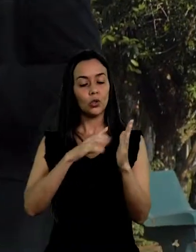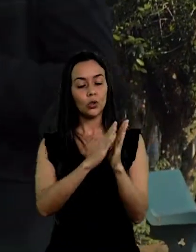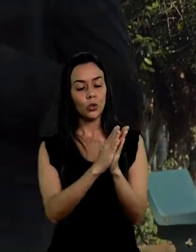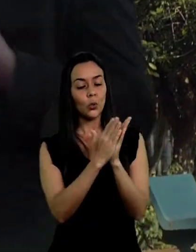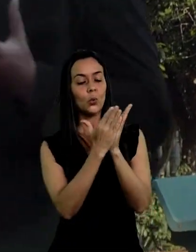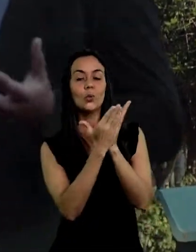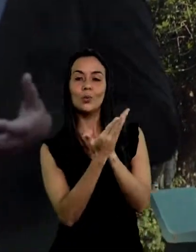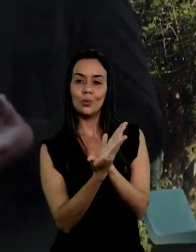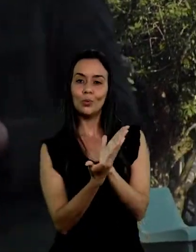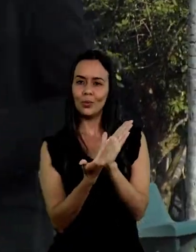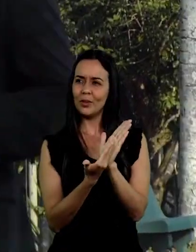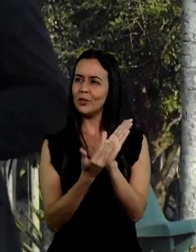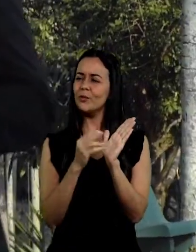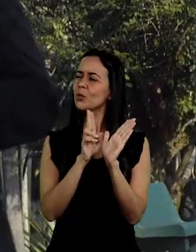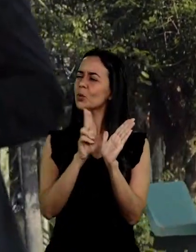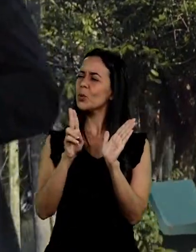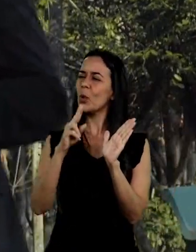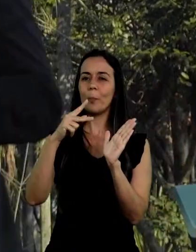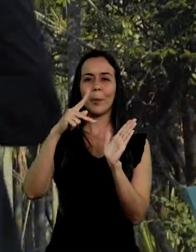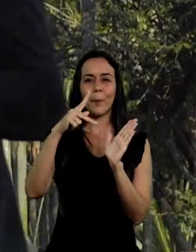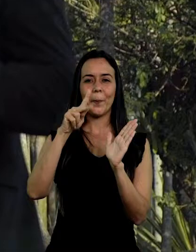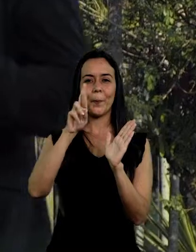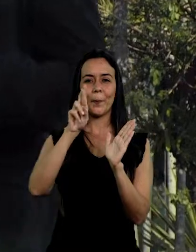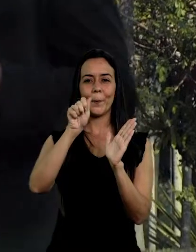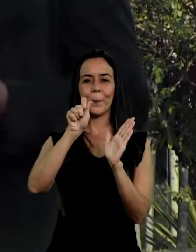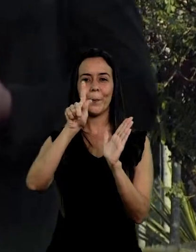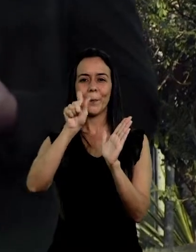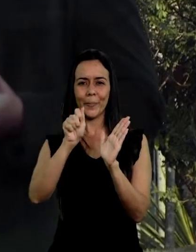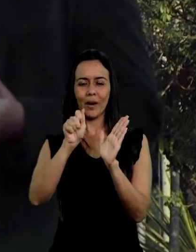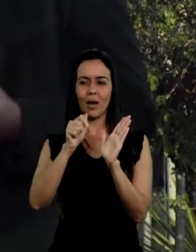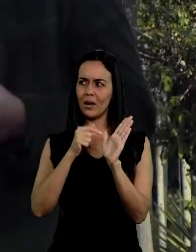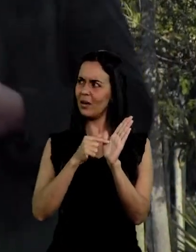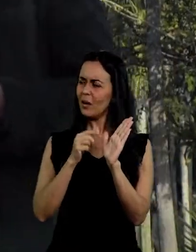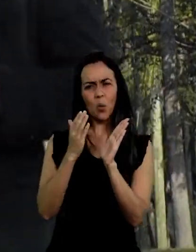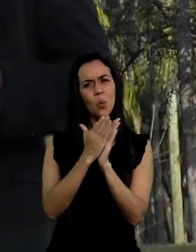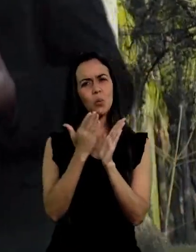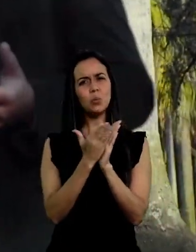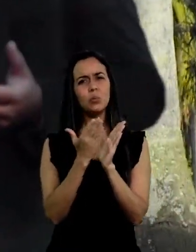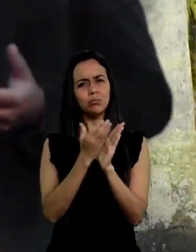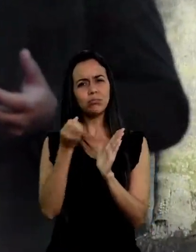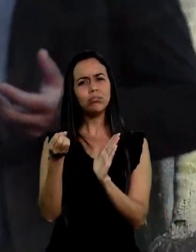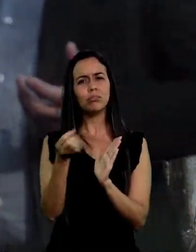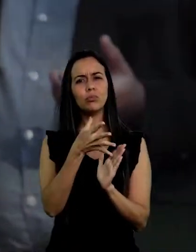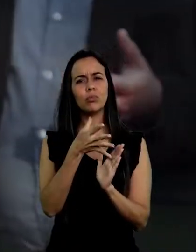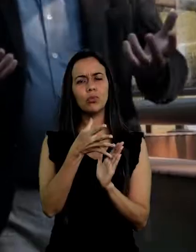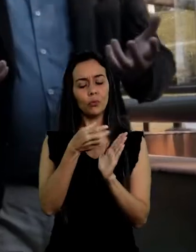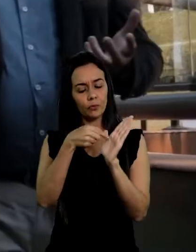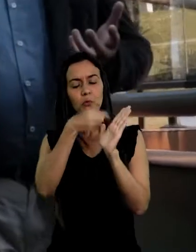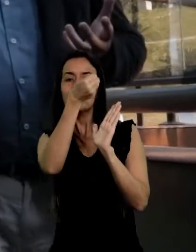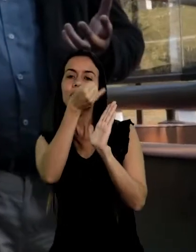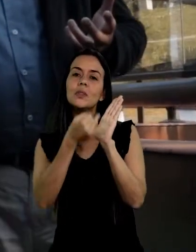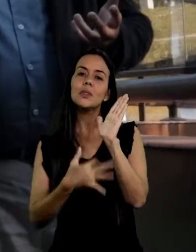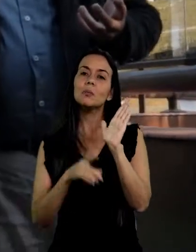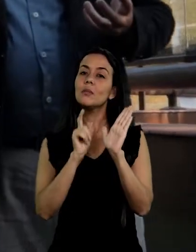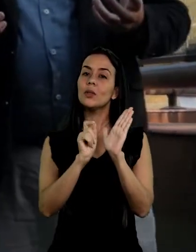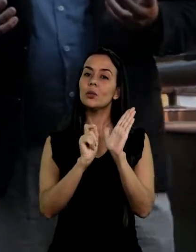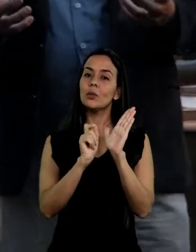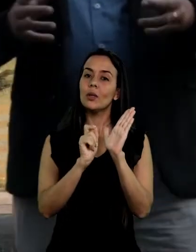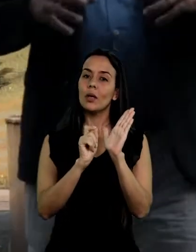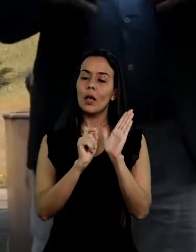que chama "A Praga", acho que ele é muito atual, que ele fala muito disso, de você se isolar,